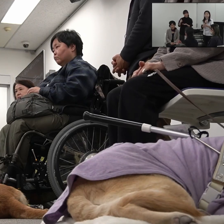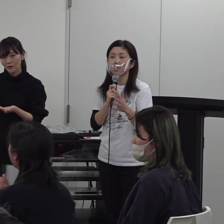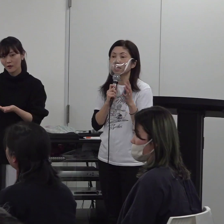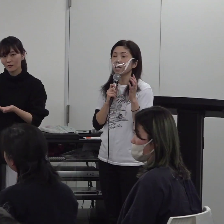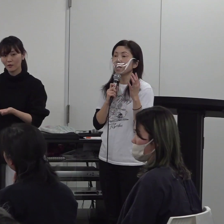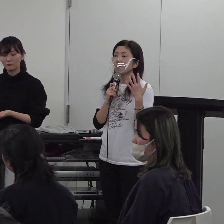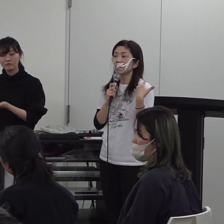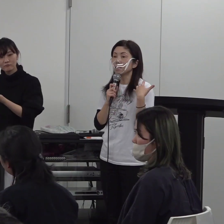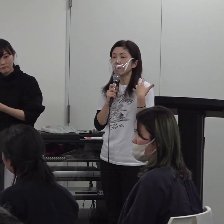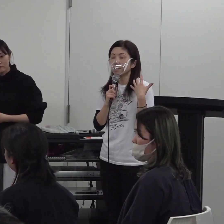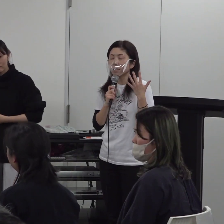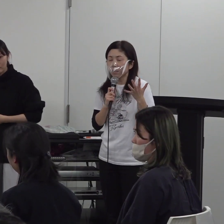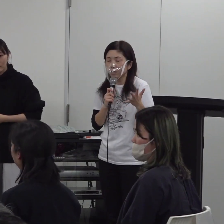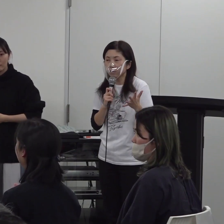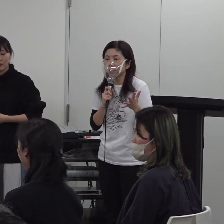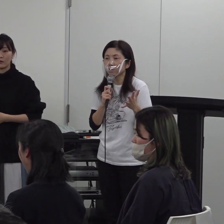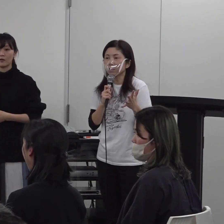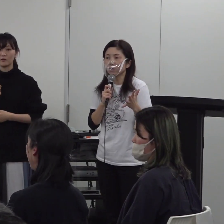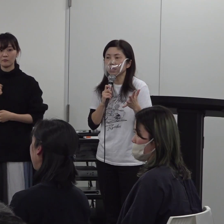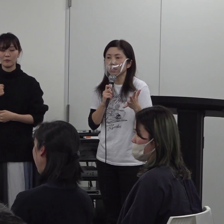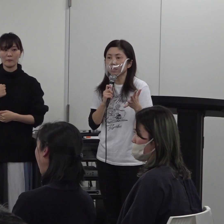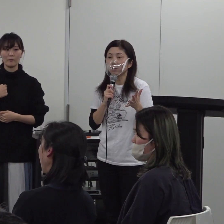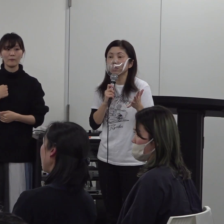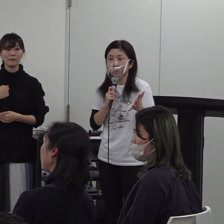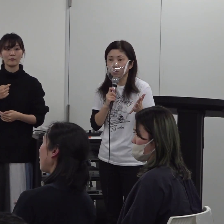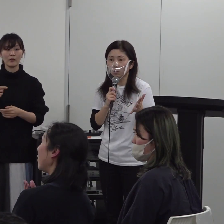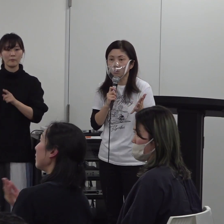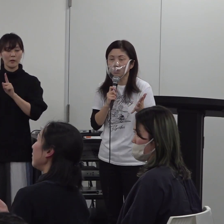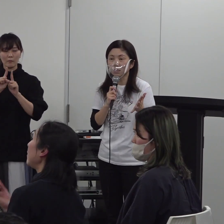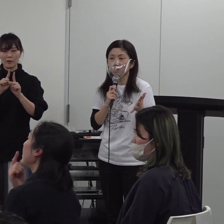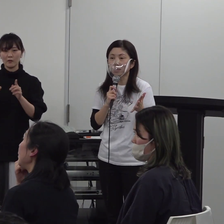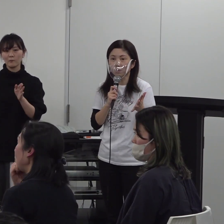私今まで何百人と一緒にいろんなとこお食事してますが